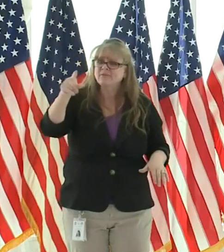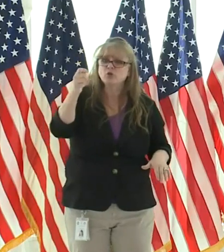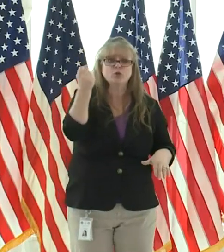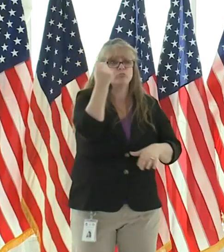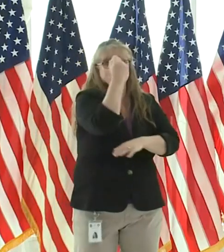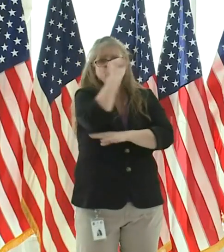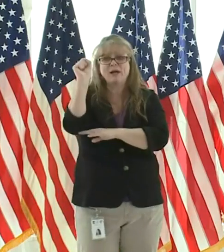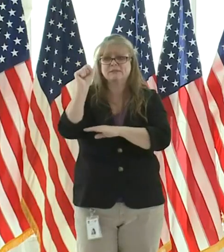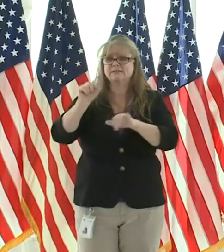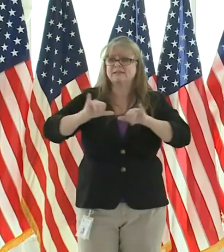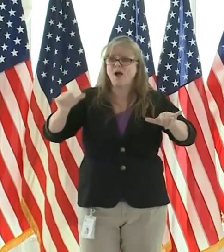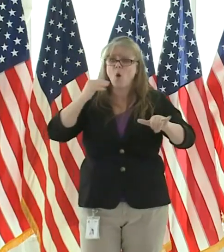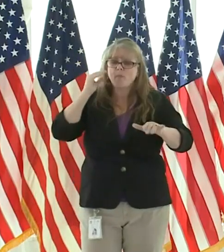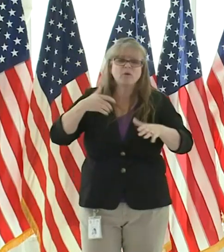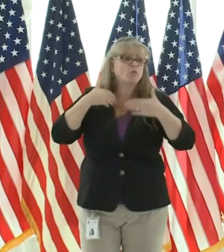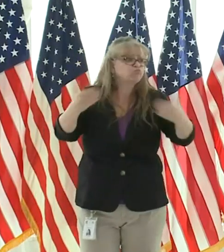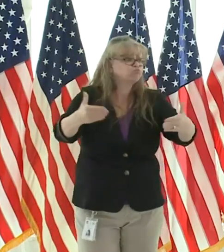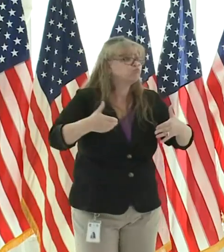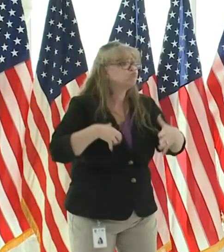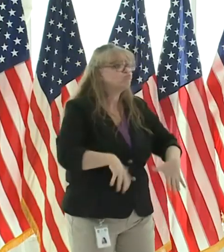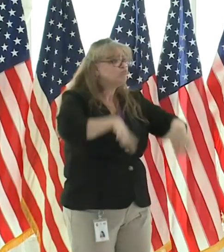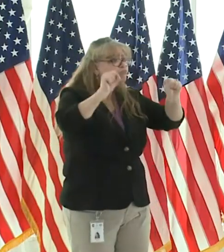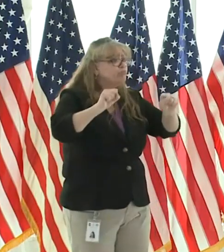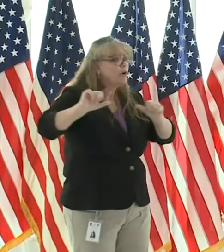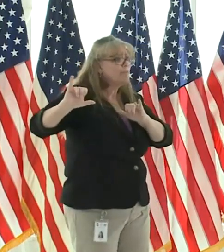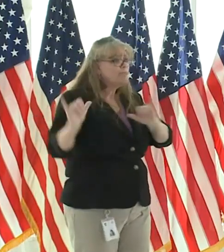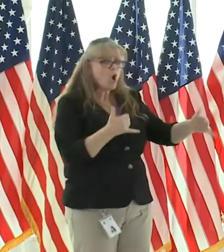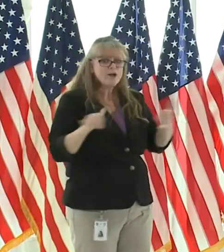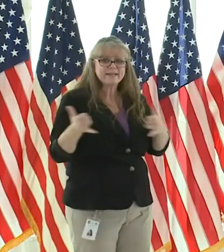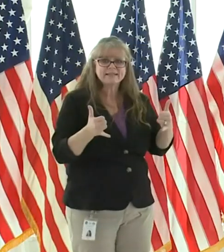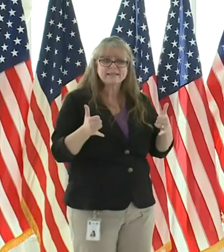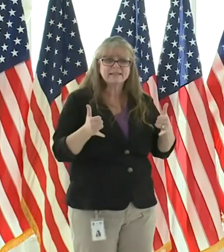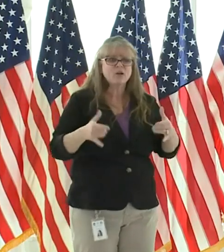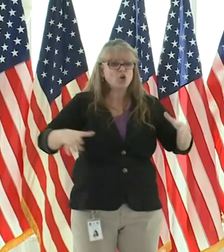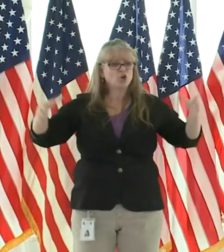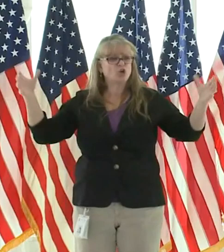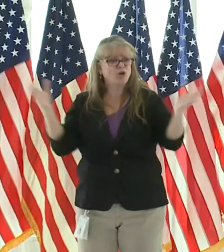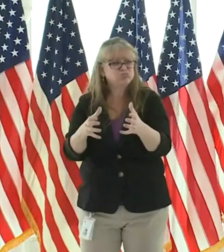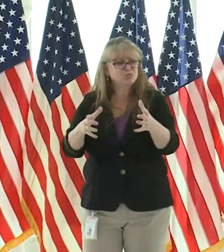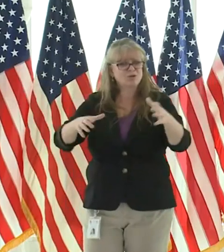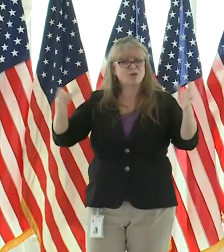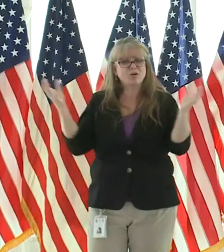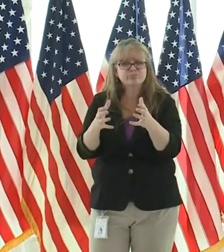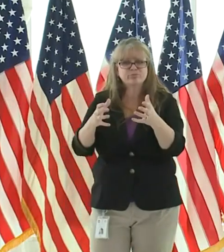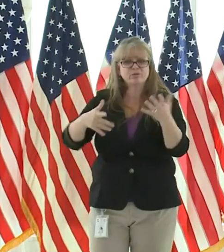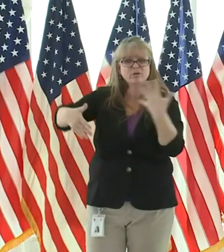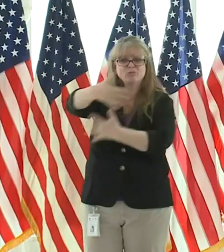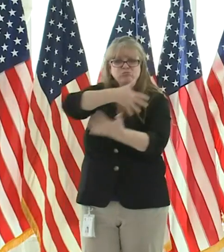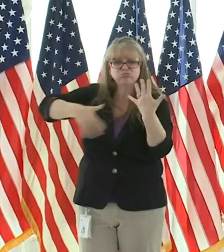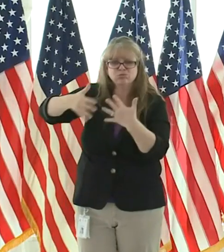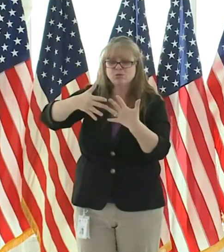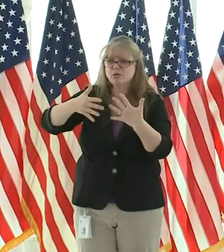CATHOLICS AND GAYS AND LESBIANS AND RUSSIANS AND SO CATHOLICS AND GAYS AND LESBIANS AND RUSSIANS AND SO MANY AND RUSSIANS AND SO MANY AND RUSSIANS AND SO MANY OTHERS. OTHERS. OTHERS. BY OTHERS. BY NOT OTHERS. BY NOT STAYING OTHERS. BY NOT STAYING AT OTHERS. BY NOT STAYING AT HOME, OTHERS. BY NOT STAYING AT HOME, BY BY NOT STAYING AT HOME, BY BY NOT STAYING AT HOME, BY HAVING BY NOT STAYING AT HOME, BY HAVING PARTIES, BY NOT STAYING AT HOME, BY HAVING PARTIES, BY BY NOT STAYING AT HOME, BY HAVING PARTIES, BY CONGREGATING HAVING PARTIES, BY CONGREGATING HAVING PARTIES, BY CONGREGATING YOU'RE HAVING PARTIES, BY CONGREGATING YOU'RE NOT HAVING PARTIES, BY CONGREGATING YOU'RE NOT STICKING